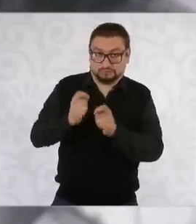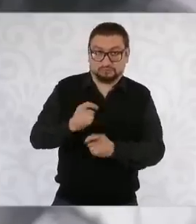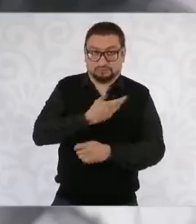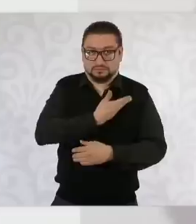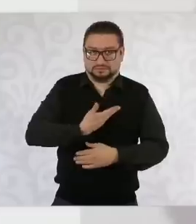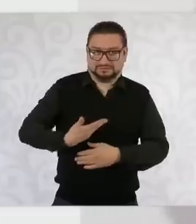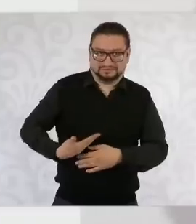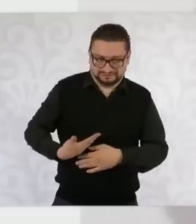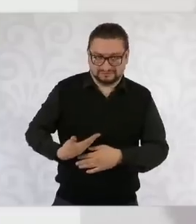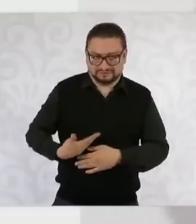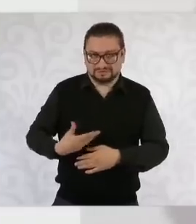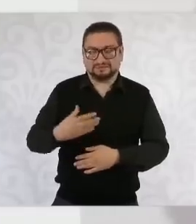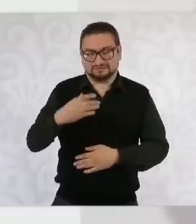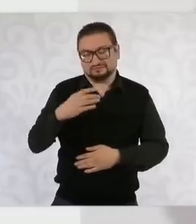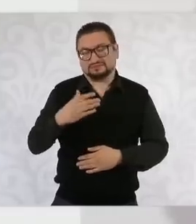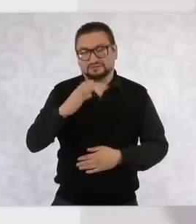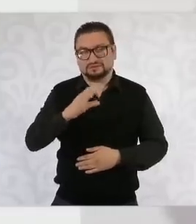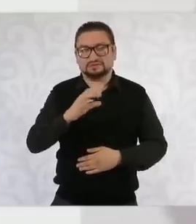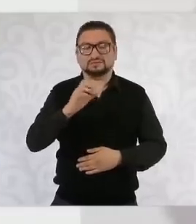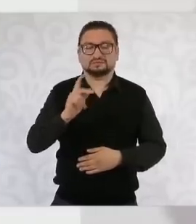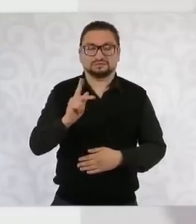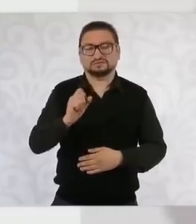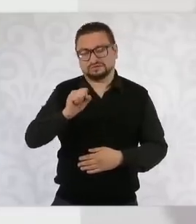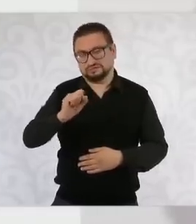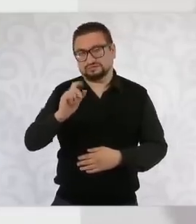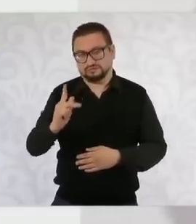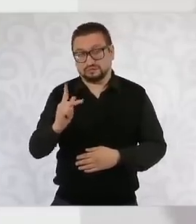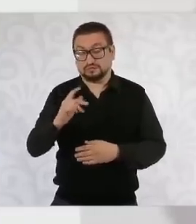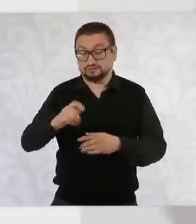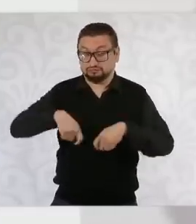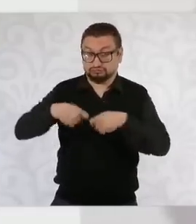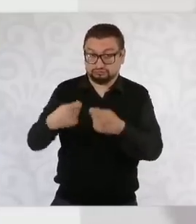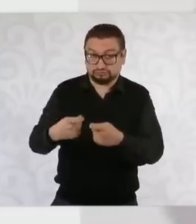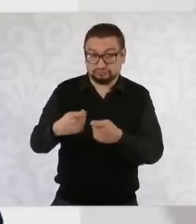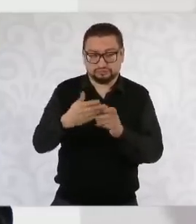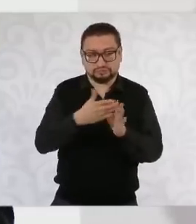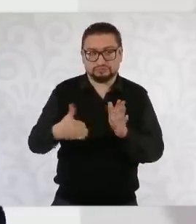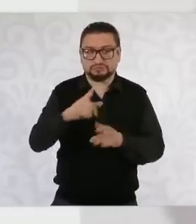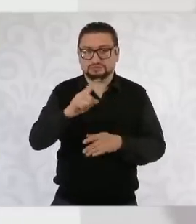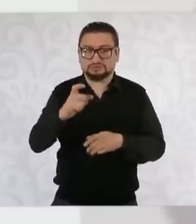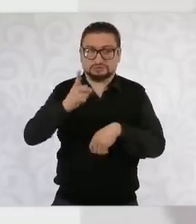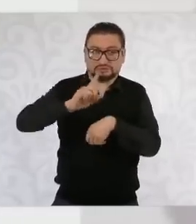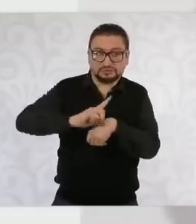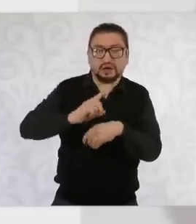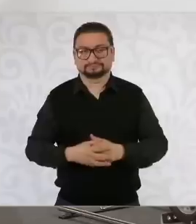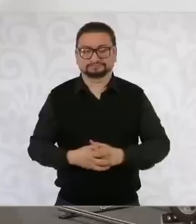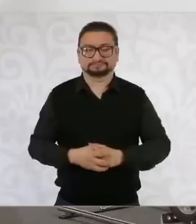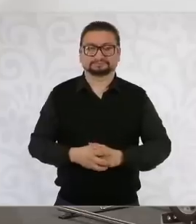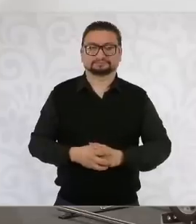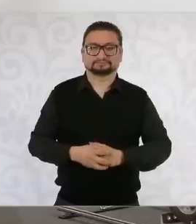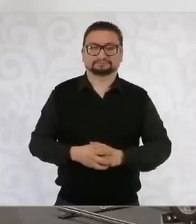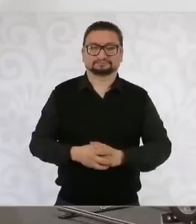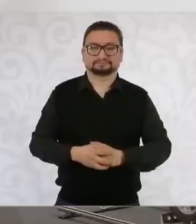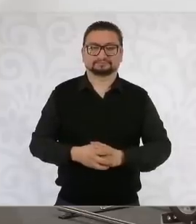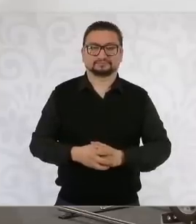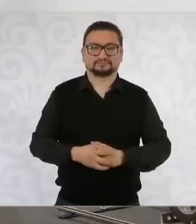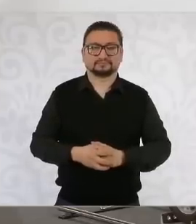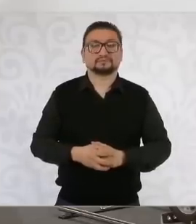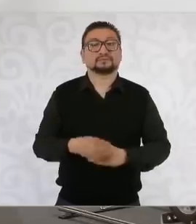doora Claudia shon y Durante los los primeros 100 días de gobierno ahora presentamos una